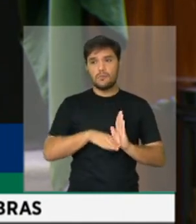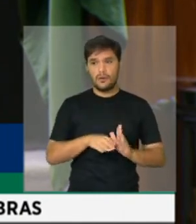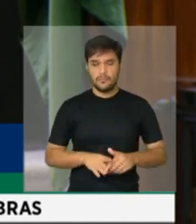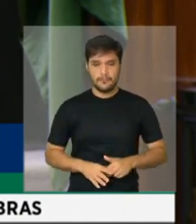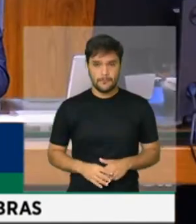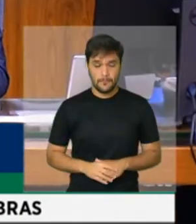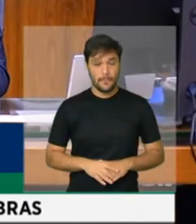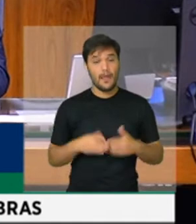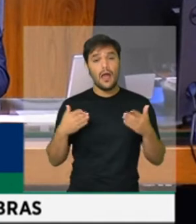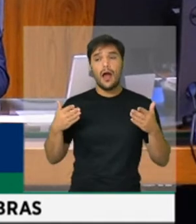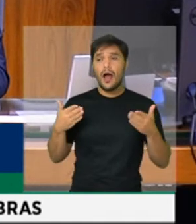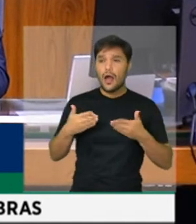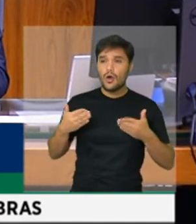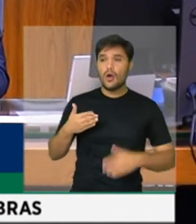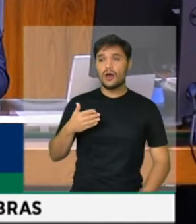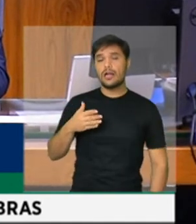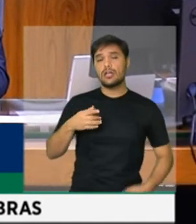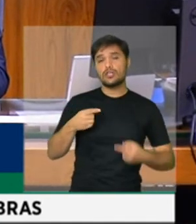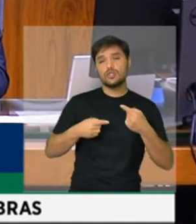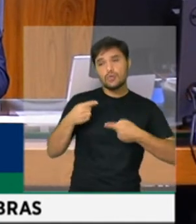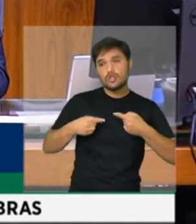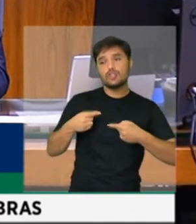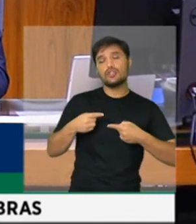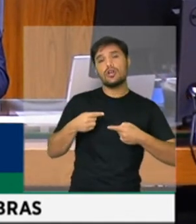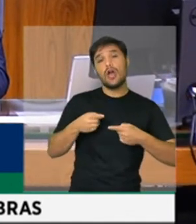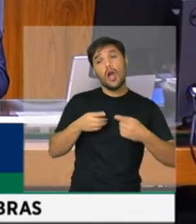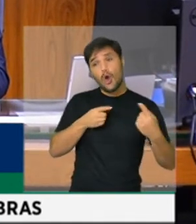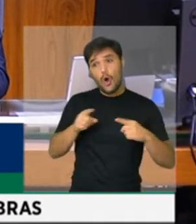A VOTAÇÃO, A RETIRADA-- [INTERRUPÇÃO NO ÁUDIO] [PRESIDENTE]: PARA DISCUTIR, ENCAMINHAR CONTRA,